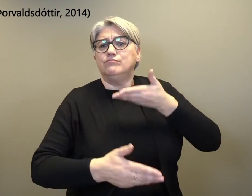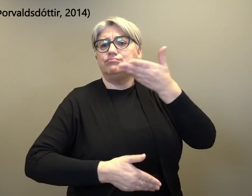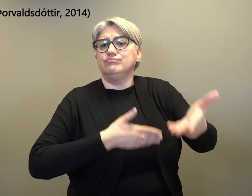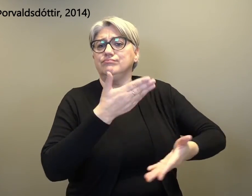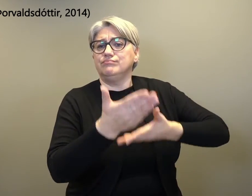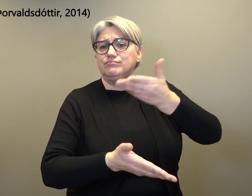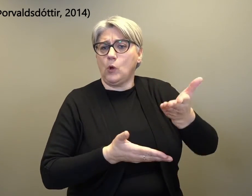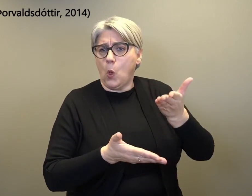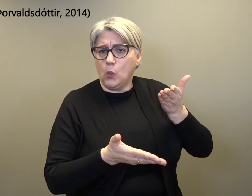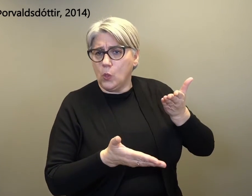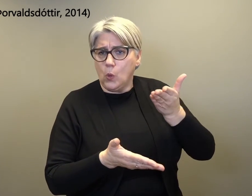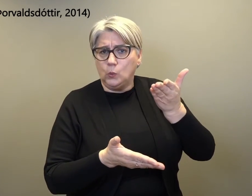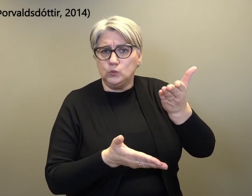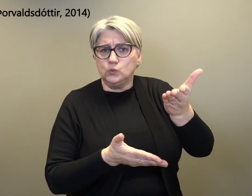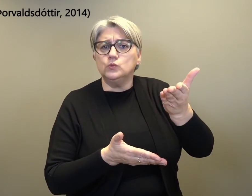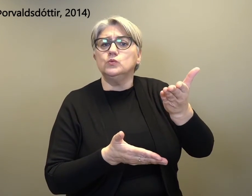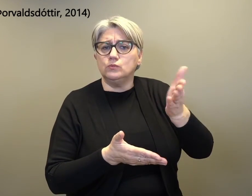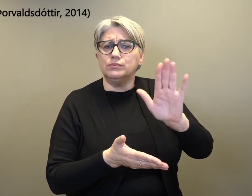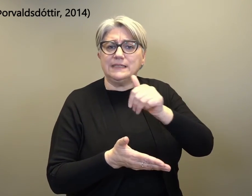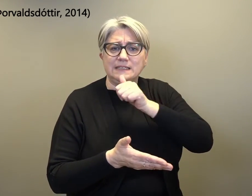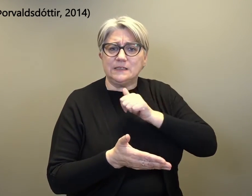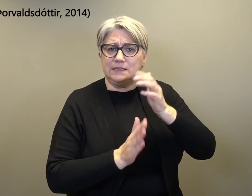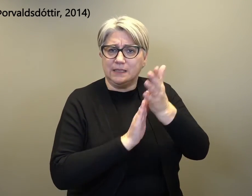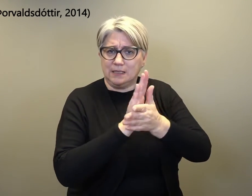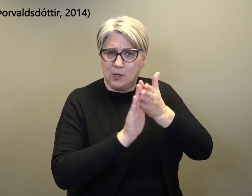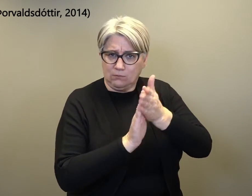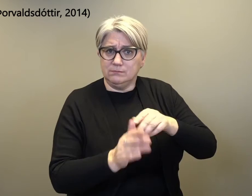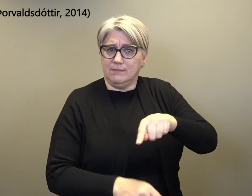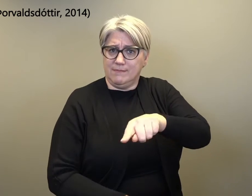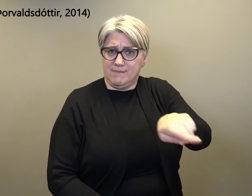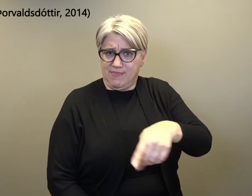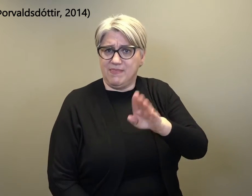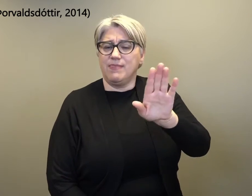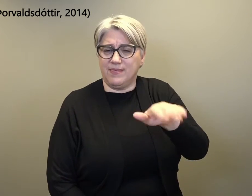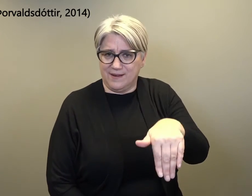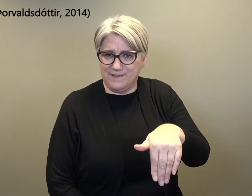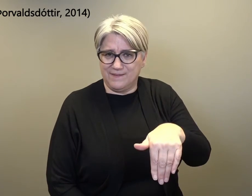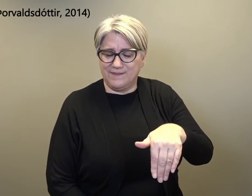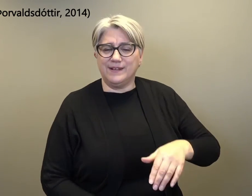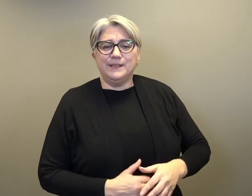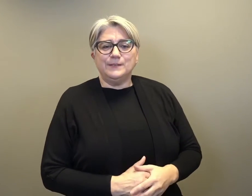veita þjónustu á íslensku táknmáli þeim sem þess þurfa.